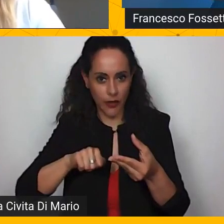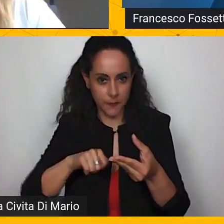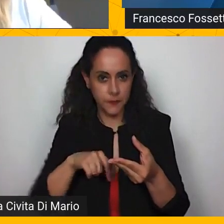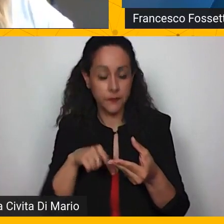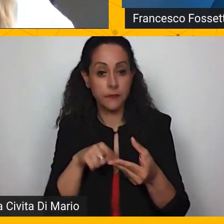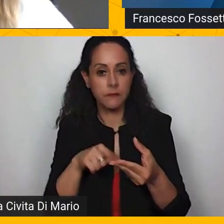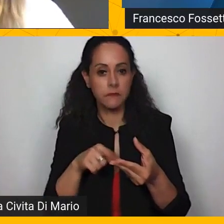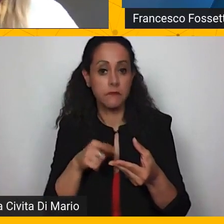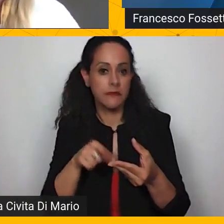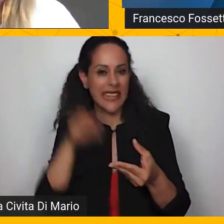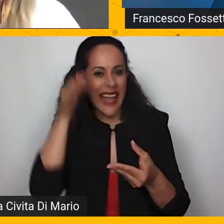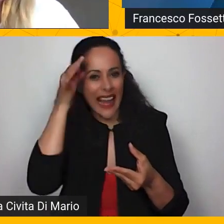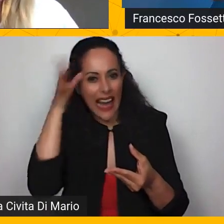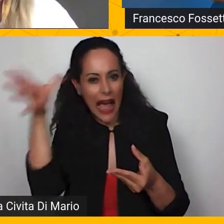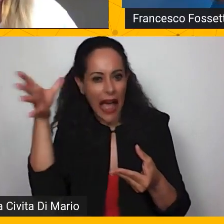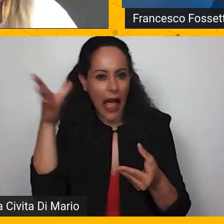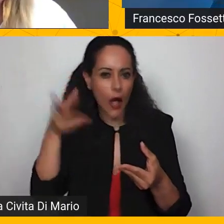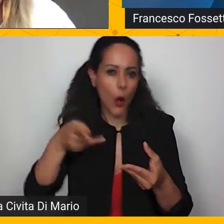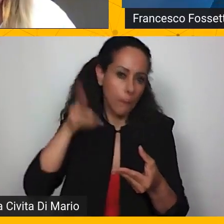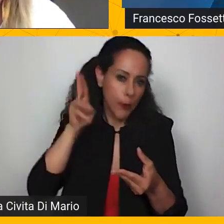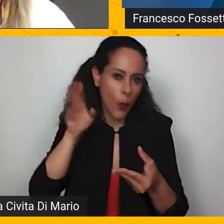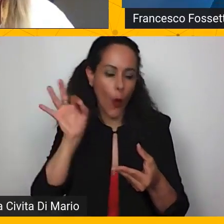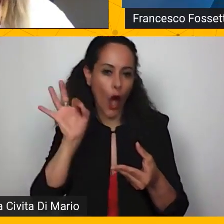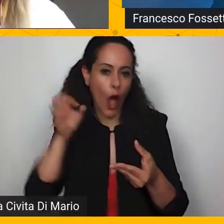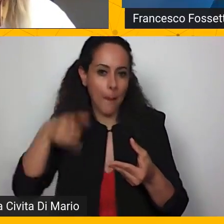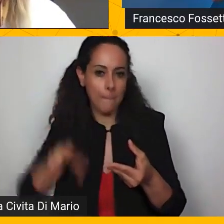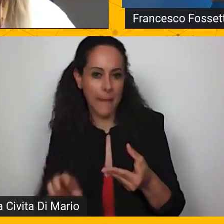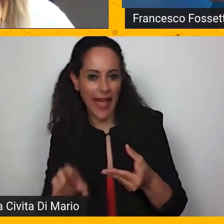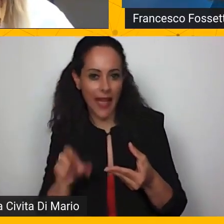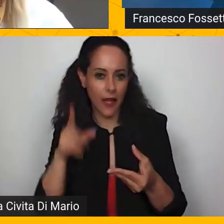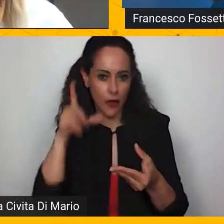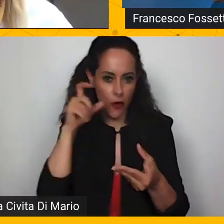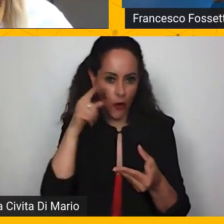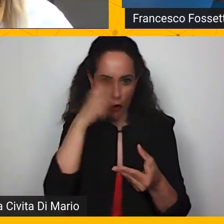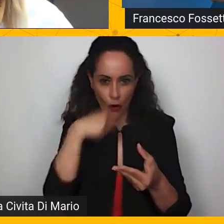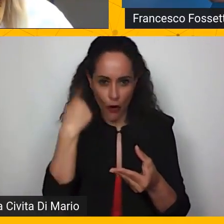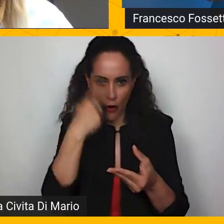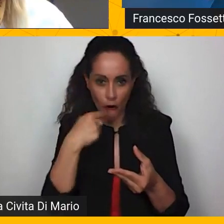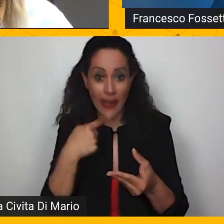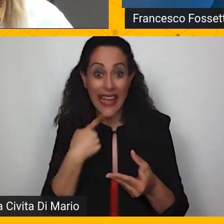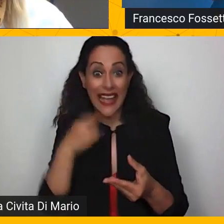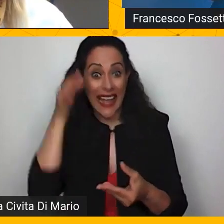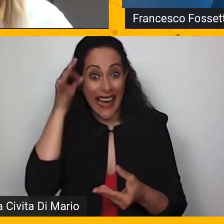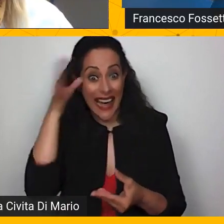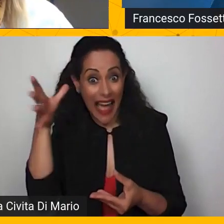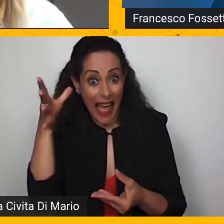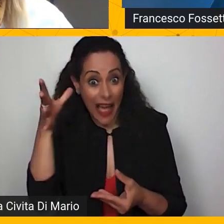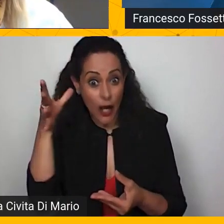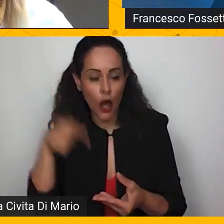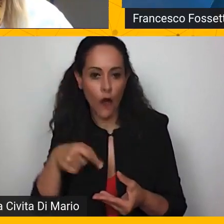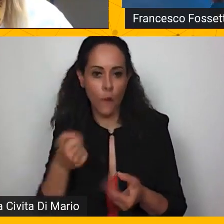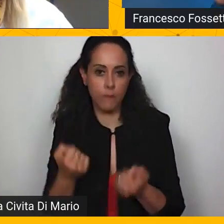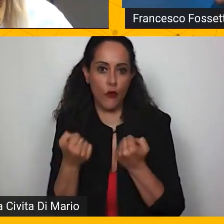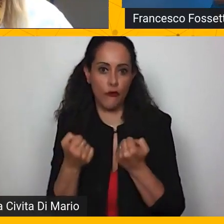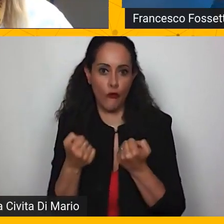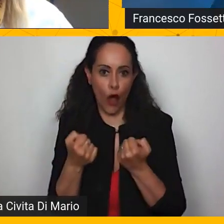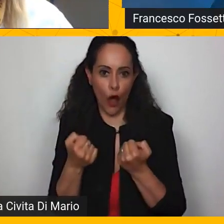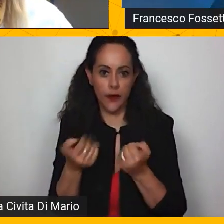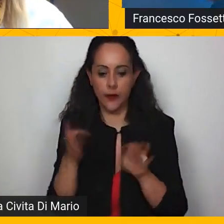possono trovare delle figurine più o meno rare, dei calciatori più o meno rari eh quelli più rari, sono anche quelli più